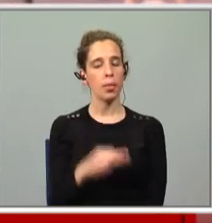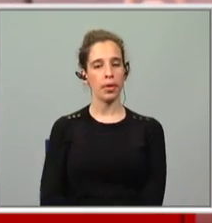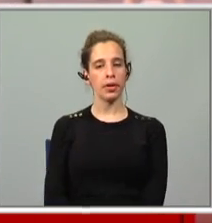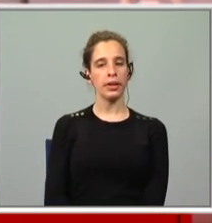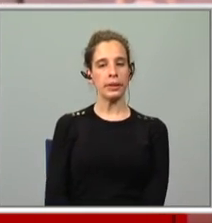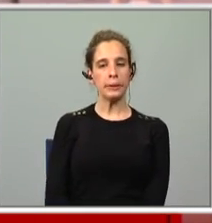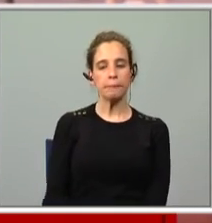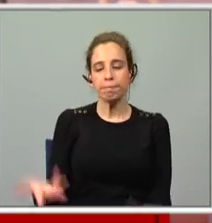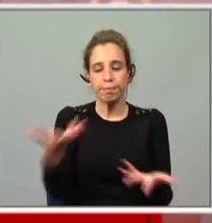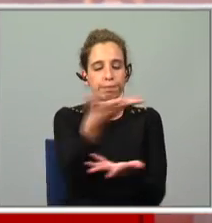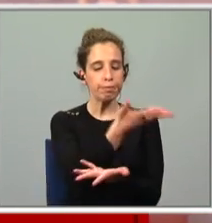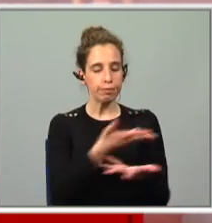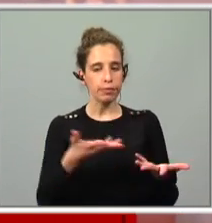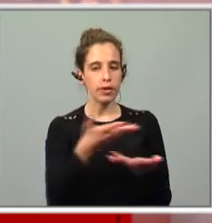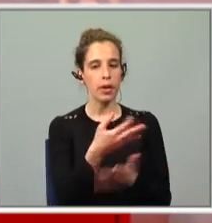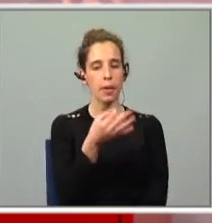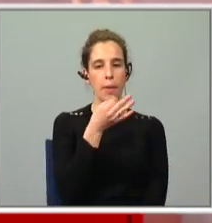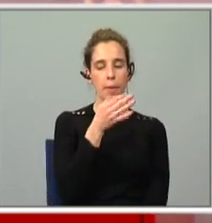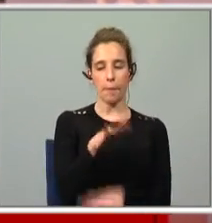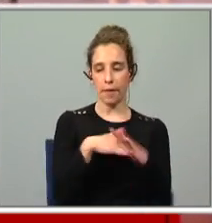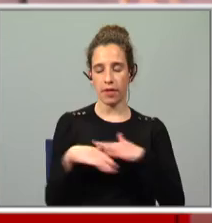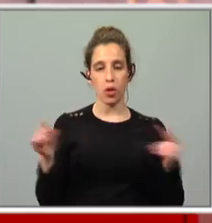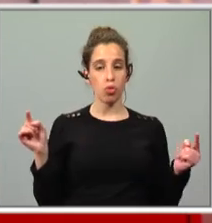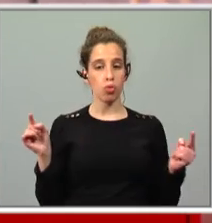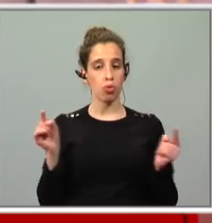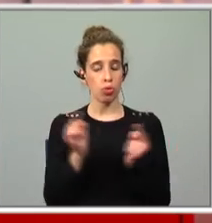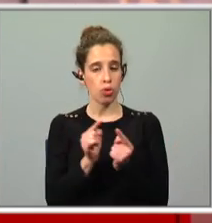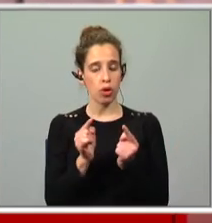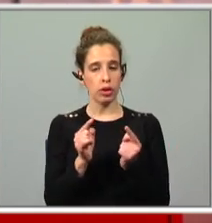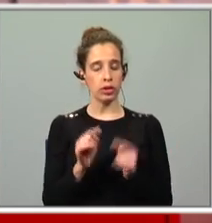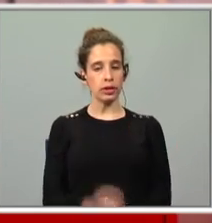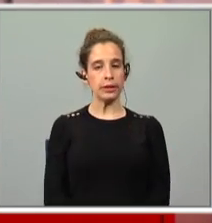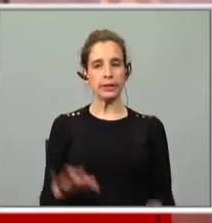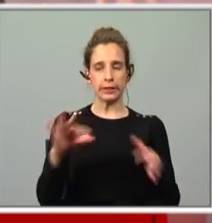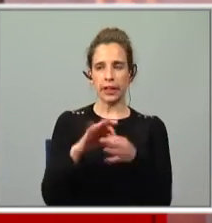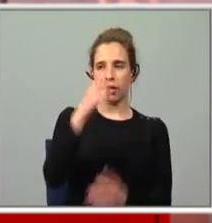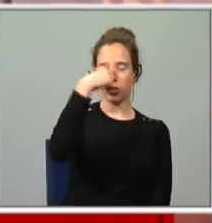conversar um pouco para fazer um resumo acerca de história do texto que 聊一聊做個總結關於文本的歷史